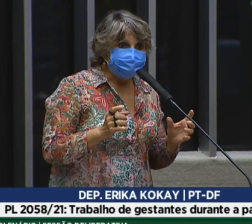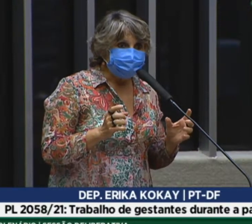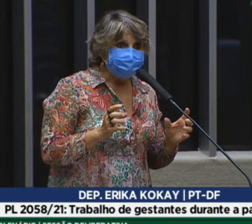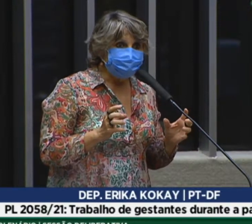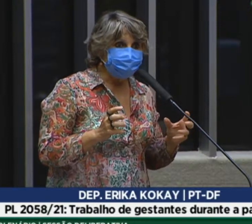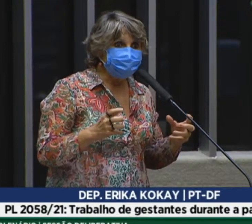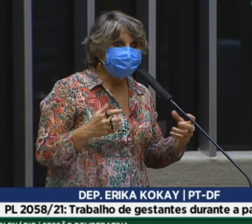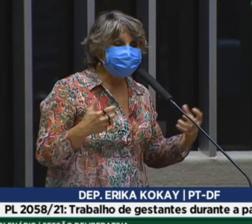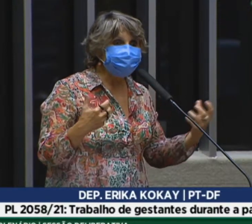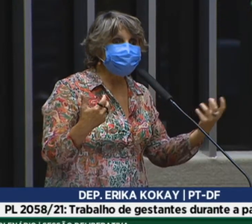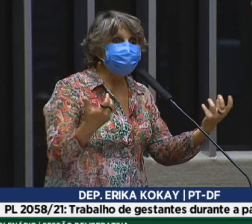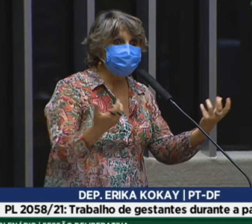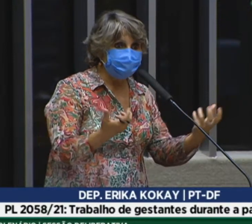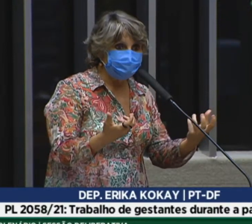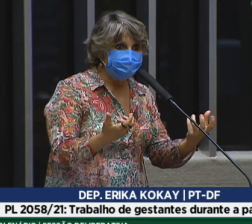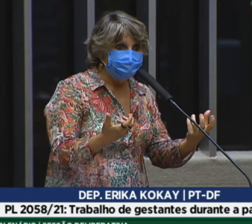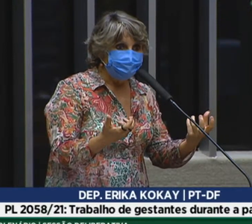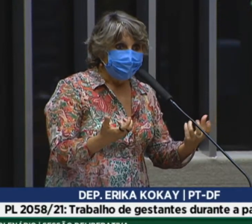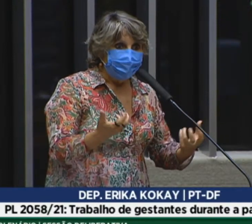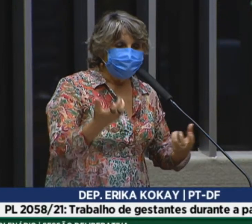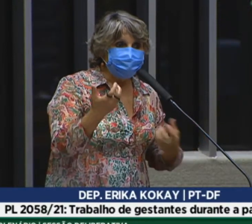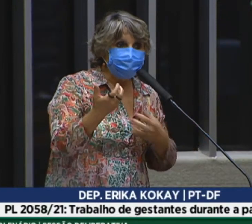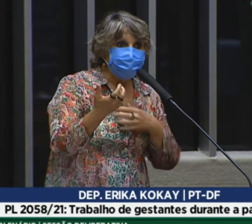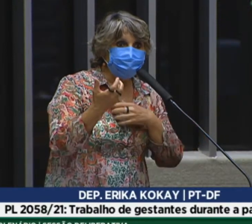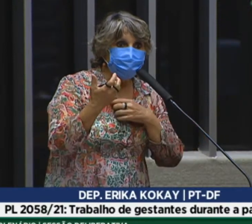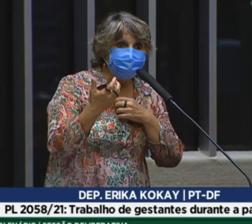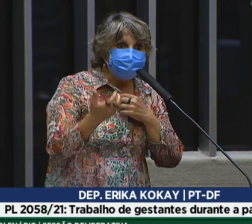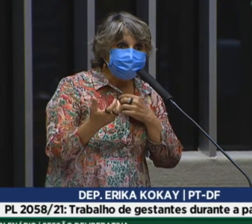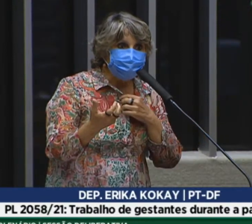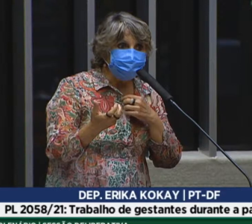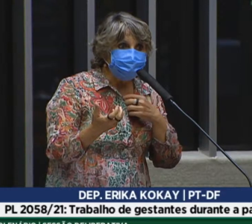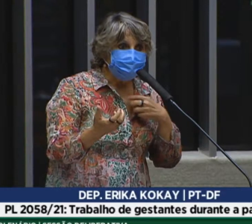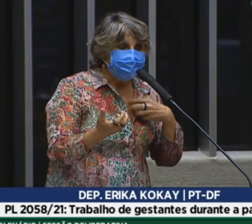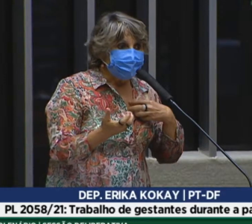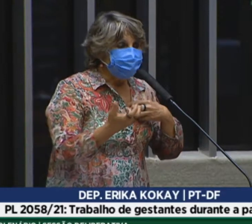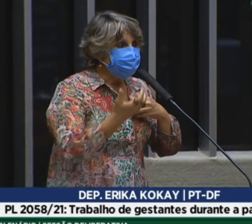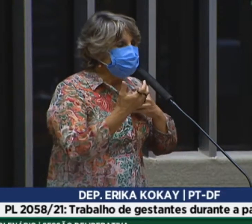DEVERIA SE DEDICAR A FAZER UMA PROTEÇÃO DE UM SEGMENTO DA POPULAÇÃO BRASILEIRA,